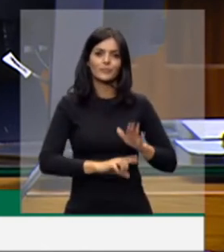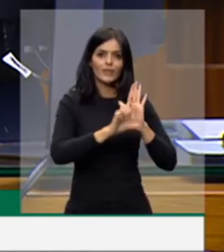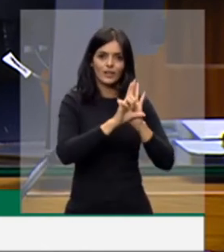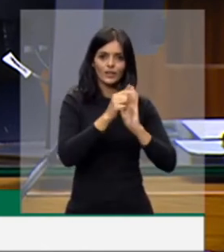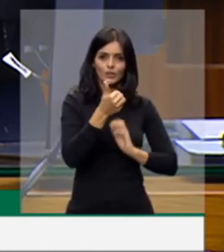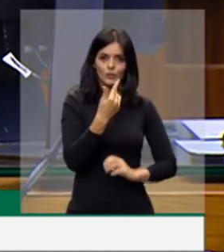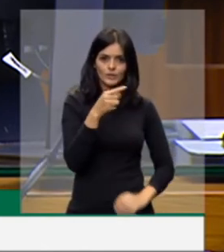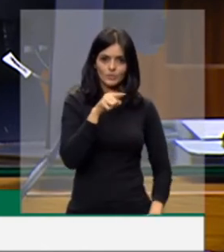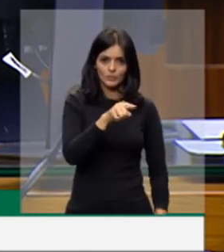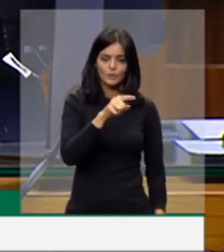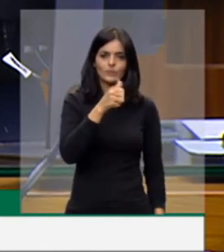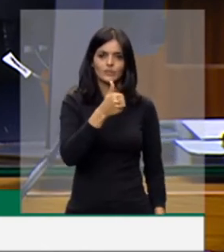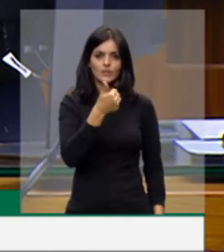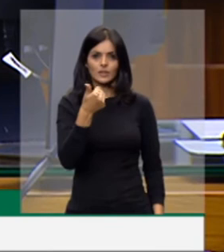LEI NÚMERO 10.438 DE 26 DE